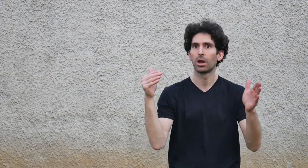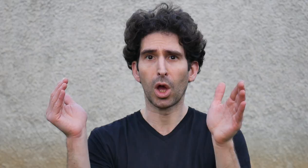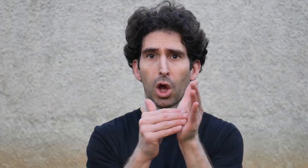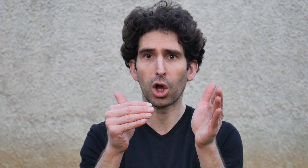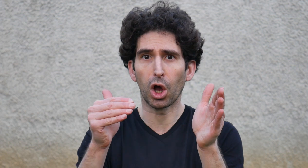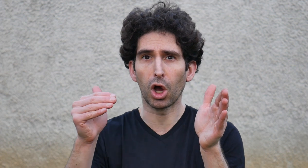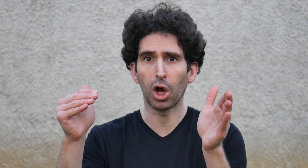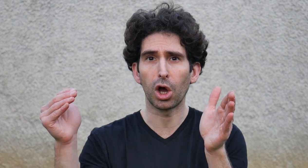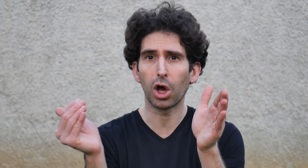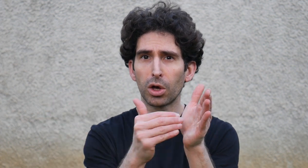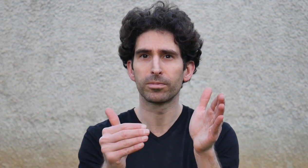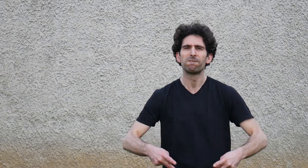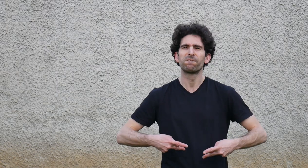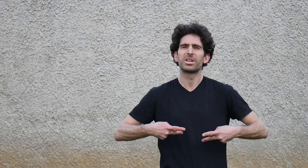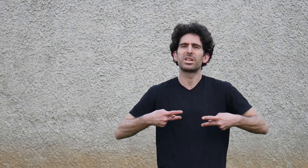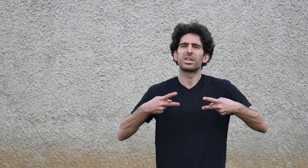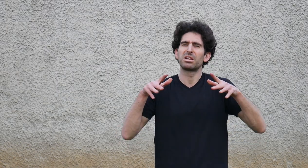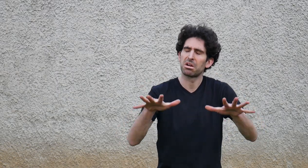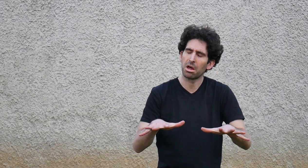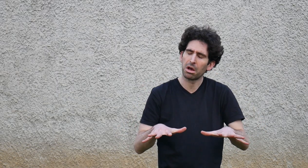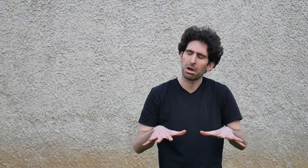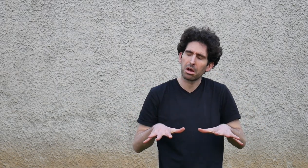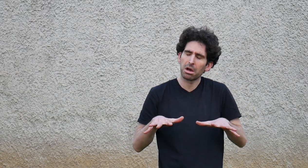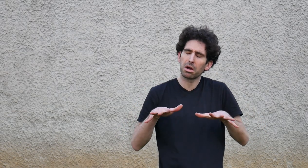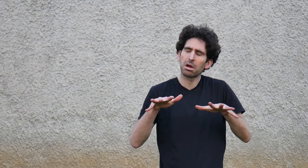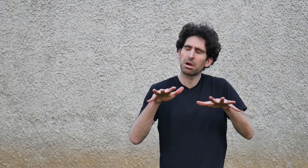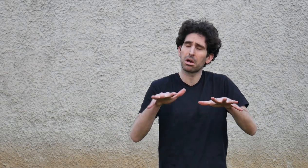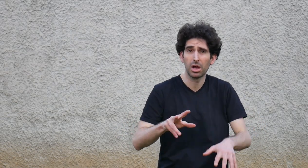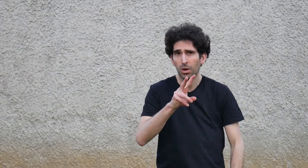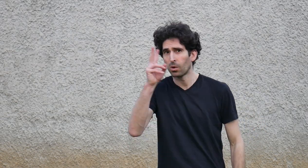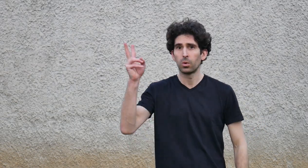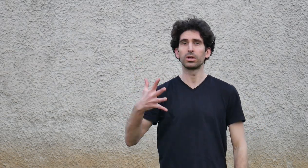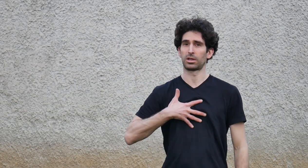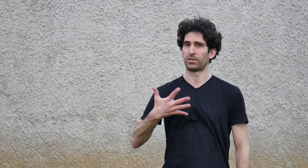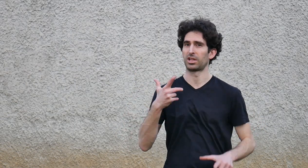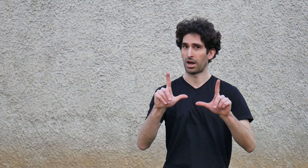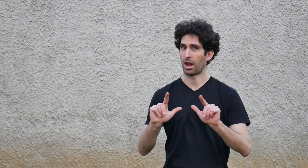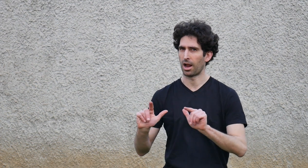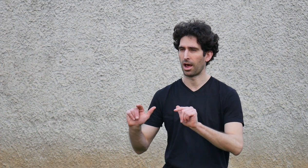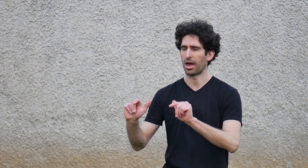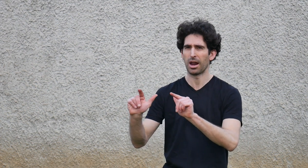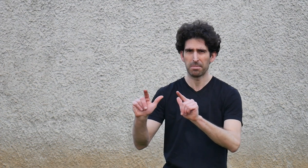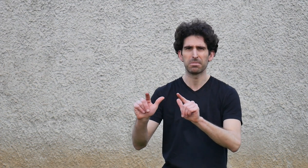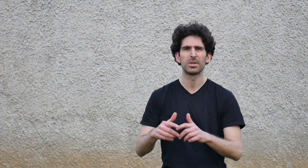encore. Vivre lentement leur procure d'autres avantages.